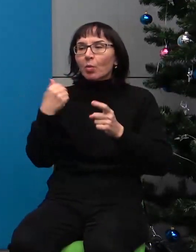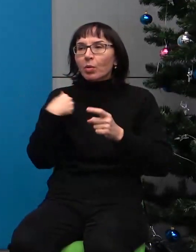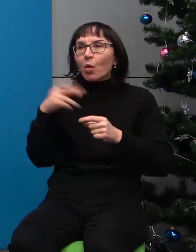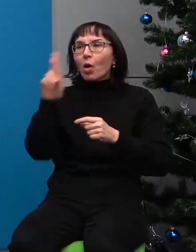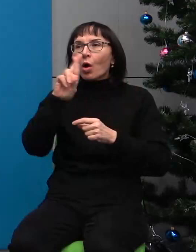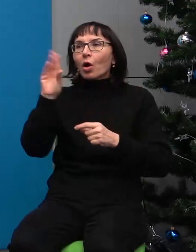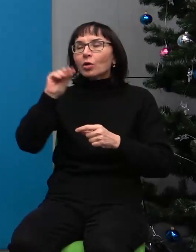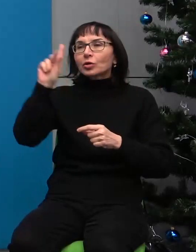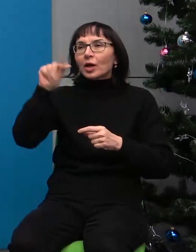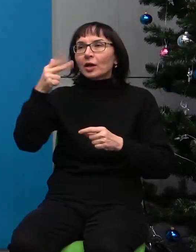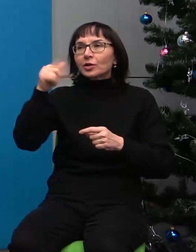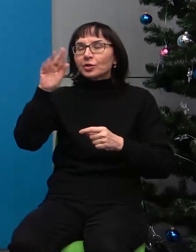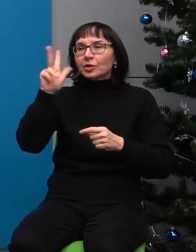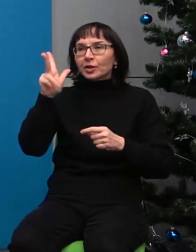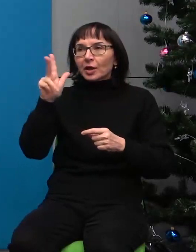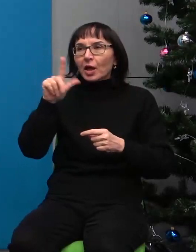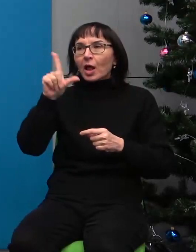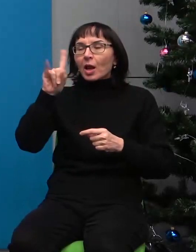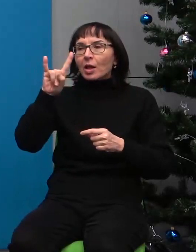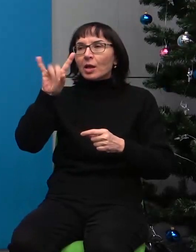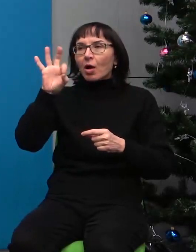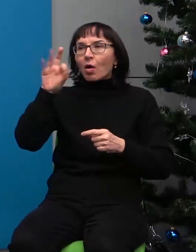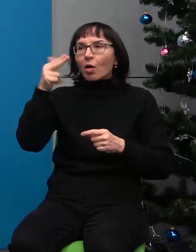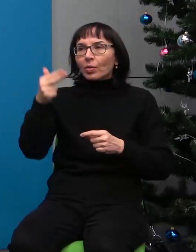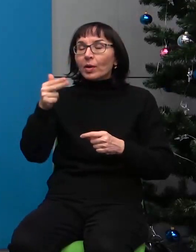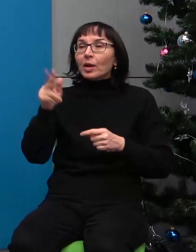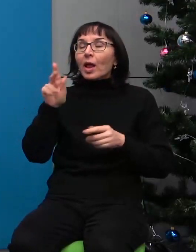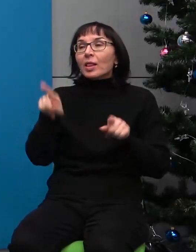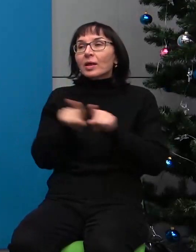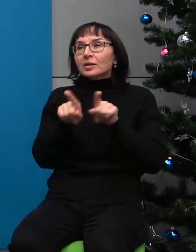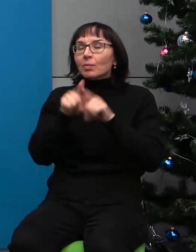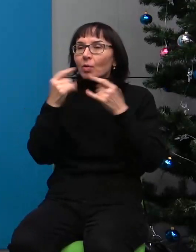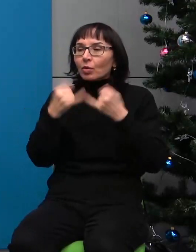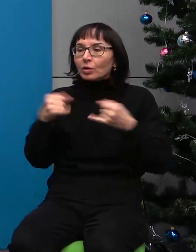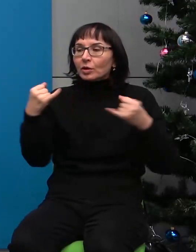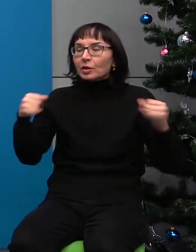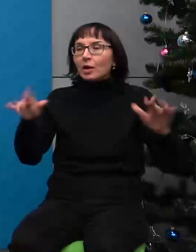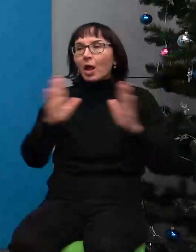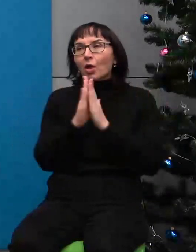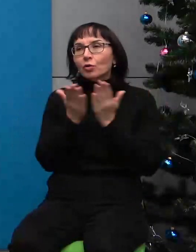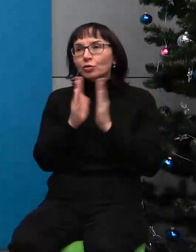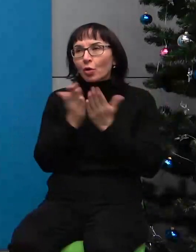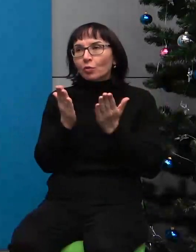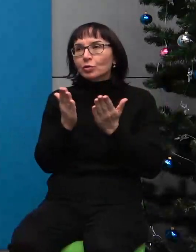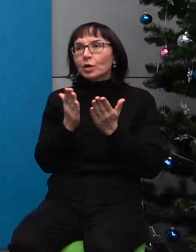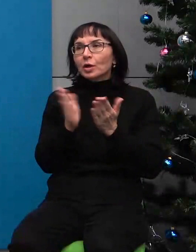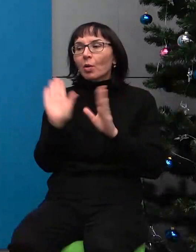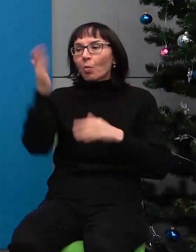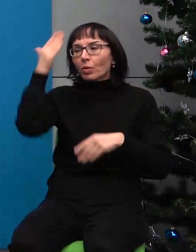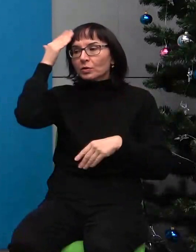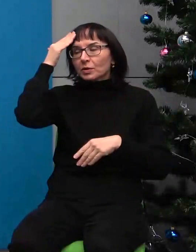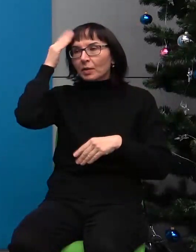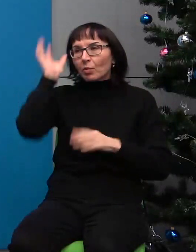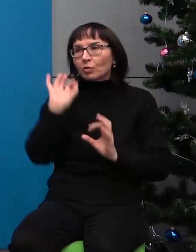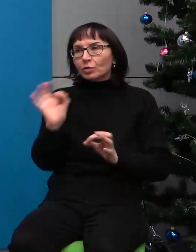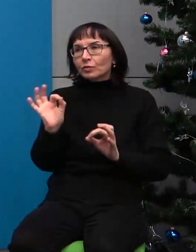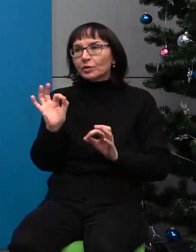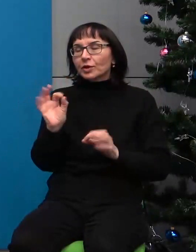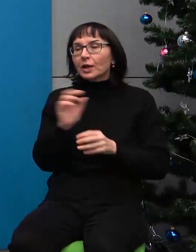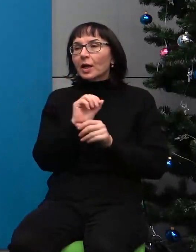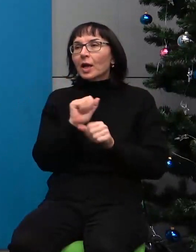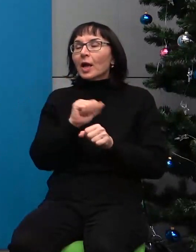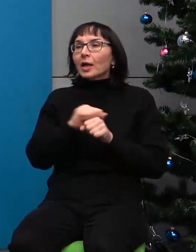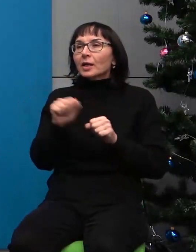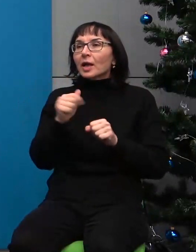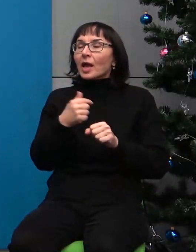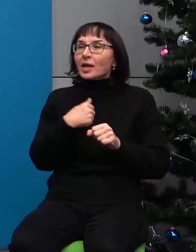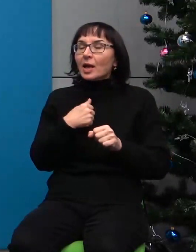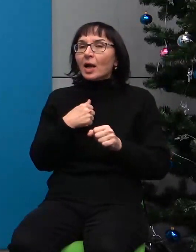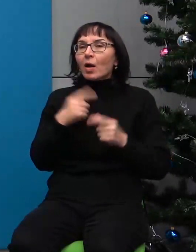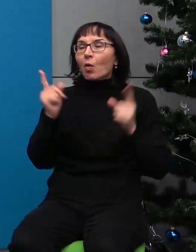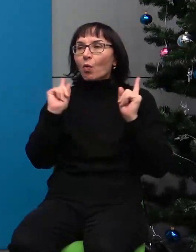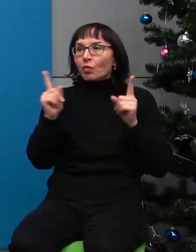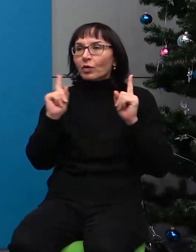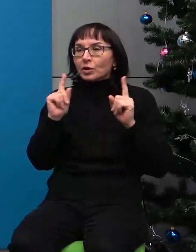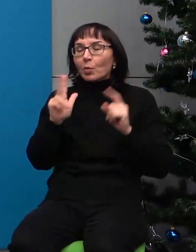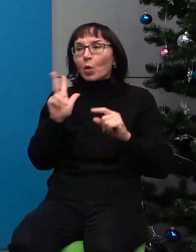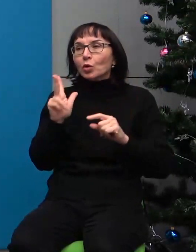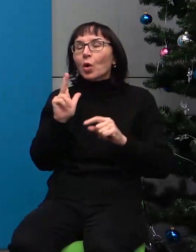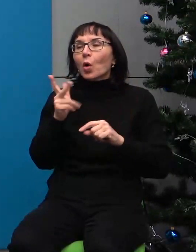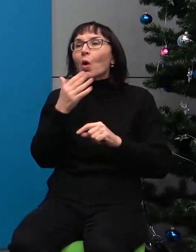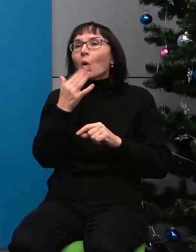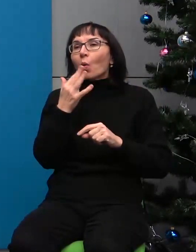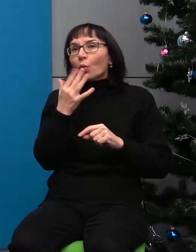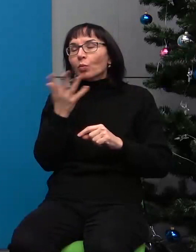ale otrzemy się przy okazji też o inne twoje książki. Jestem zdaniem, że jeżeli ktoś umie opowiadać historię, to opowie każdą tak naprawdę.